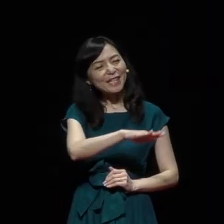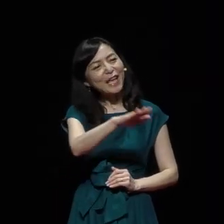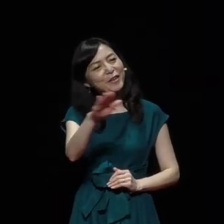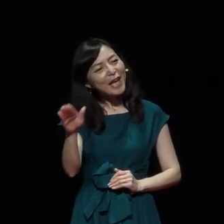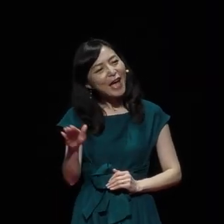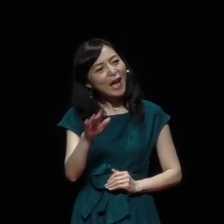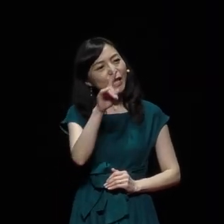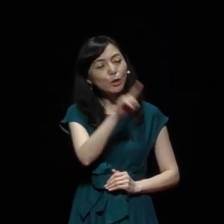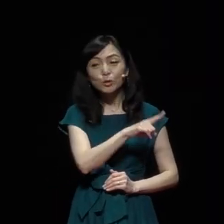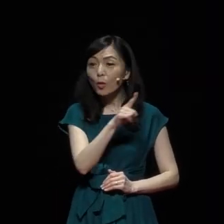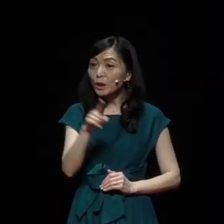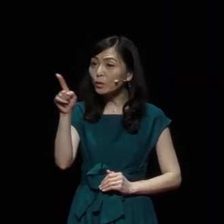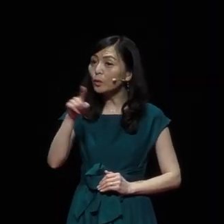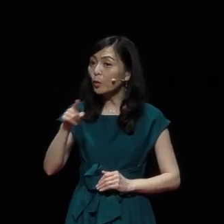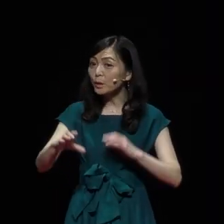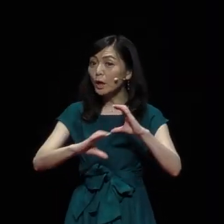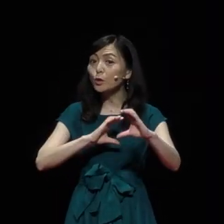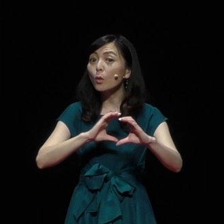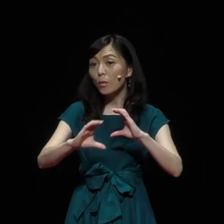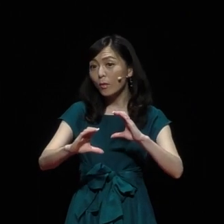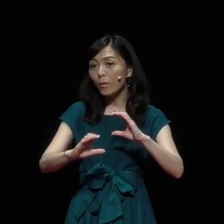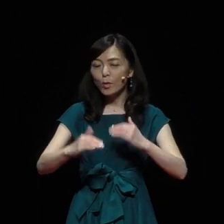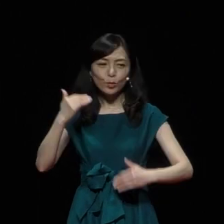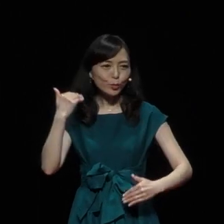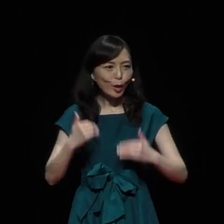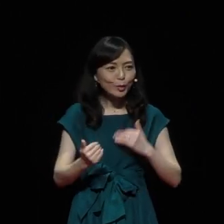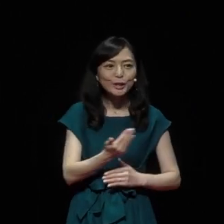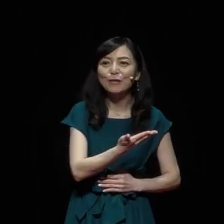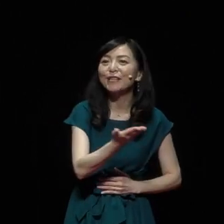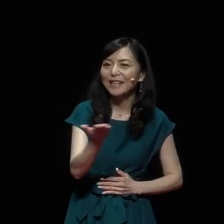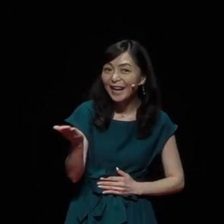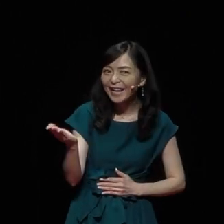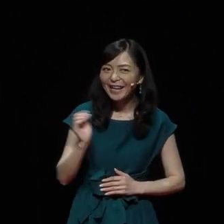¿Uds. disfrutan la comunicación entre persona y persona?